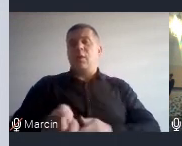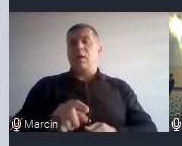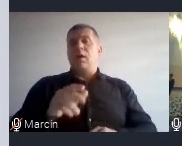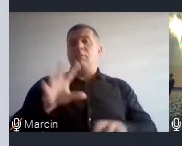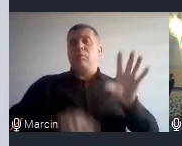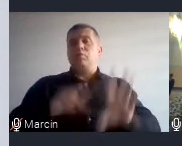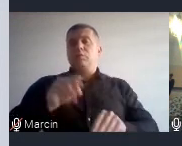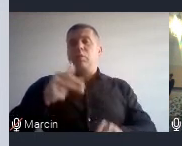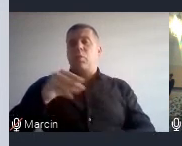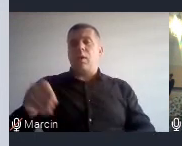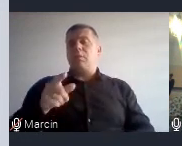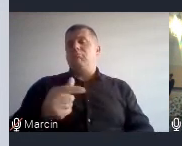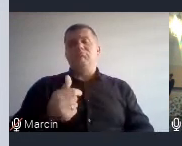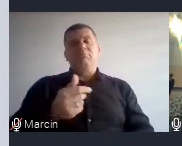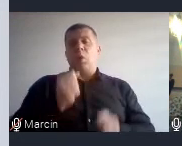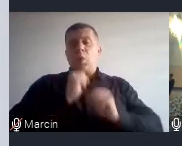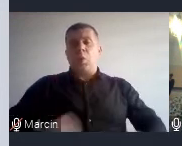no nie unikniecie Państwo korekty finansowej.